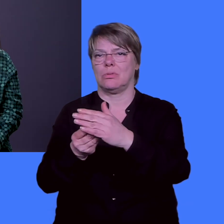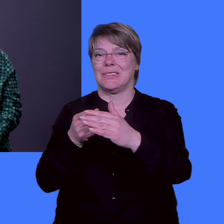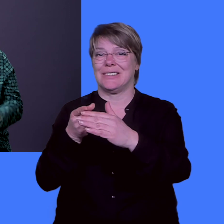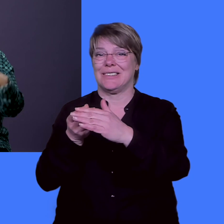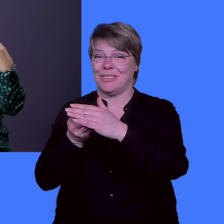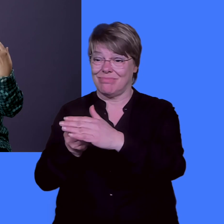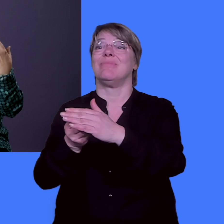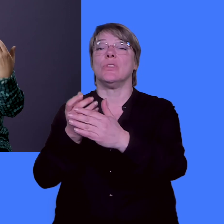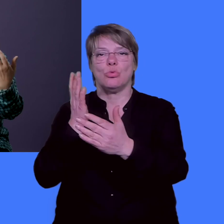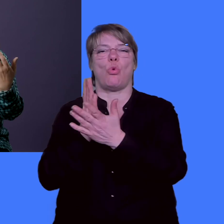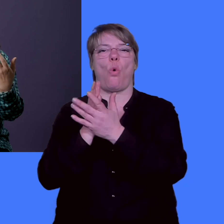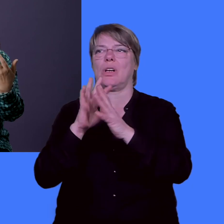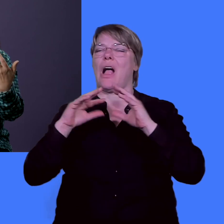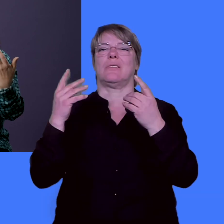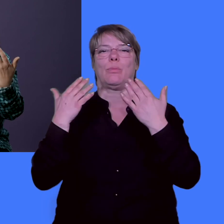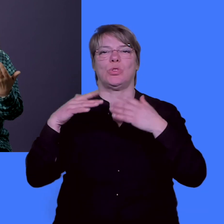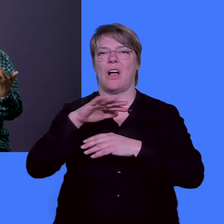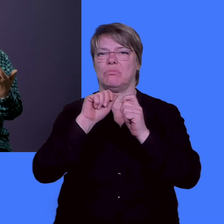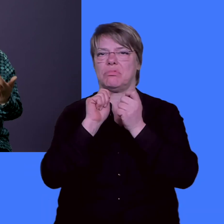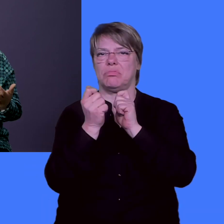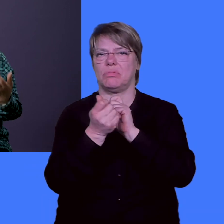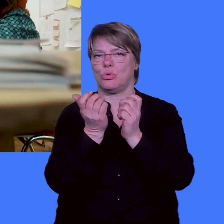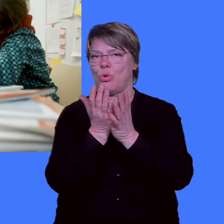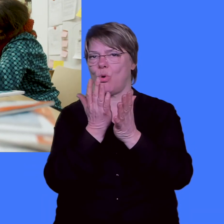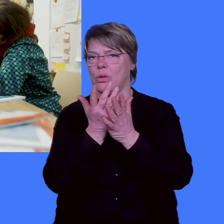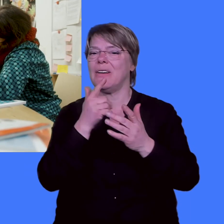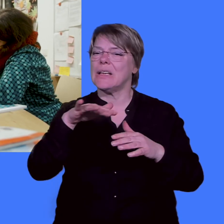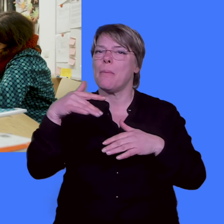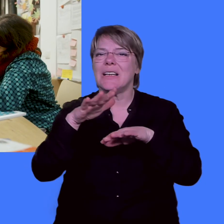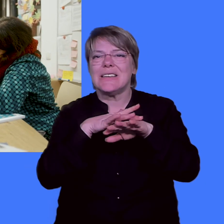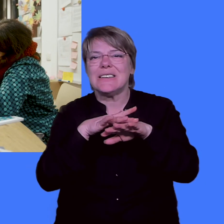als pädagogische Fachkraft sich dann zu überlegen, wie gehe ich jetzt vor.